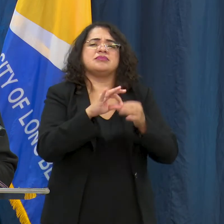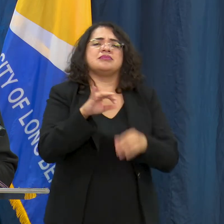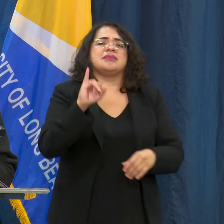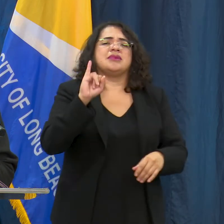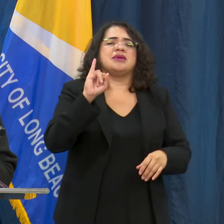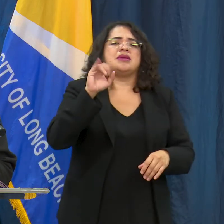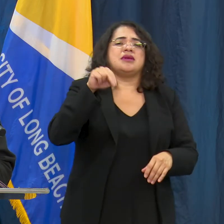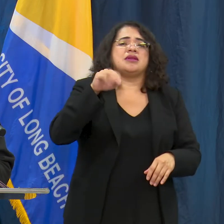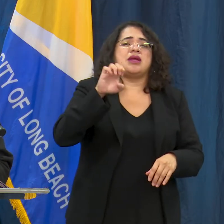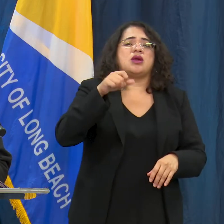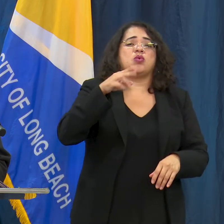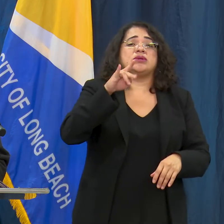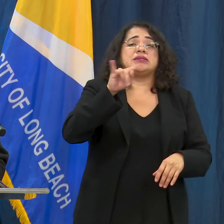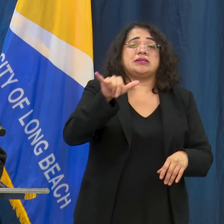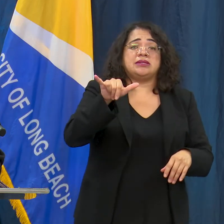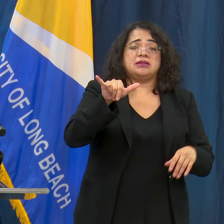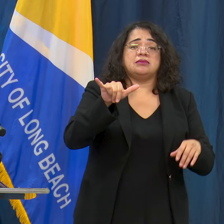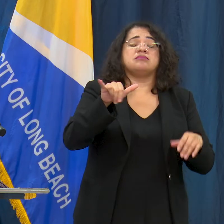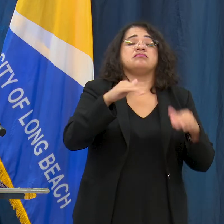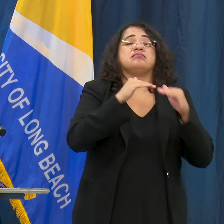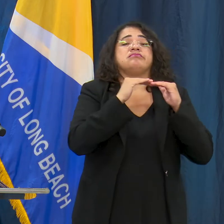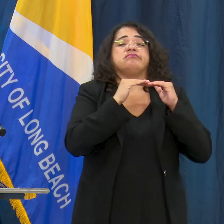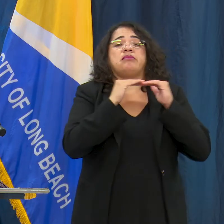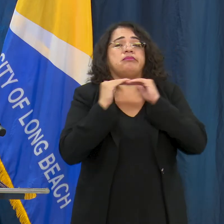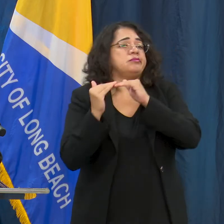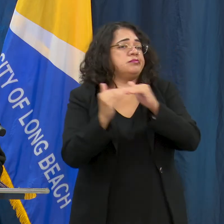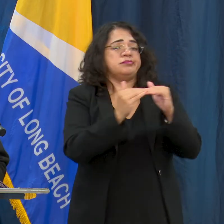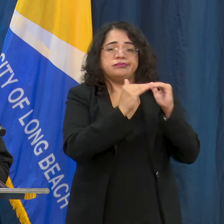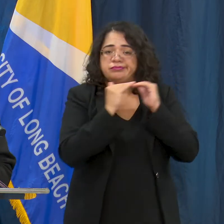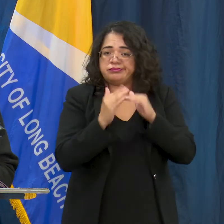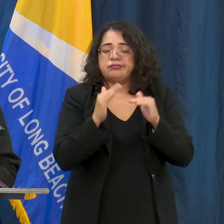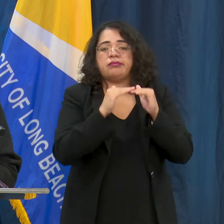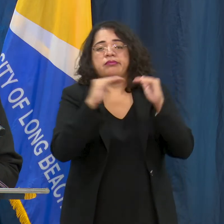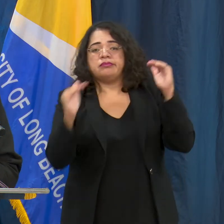por la us TCR hace al con los de dez de la ciudad puede encontrar más